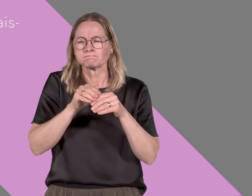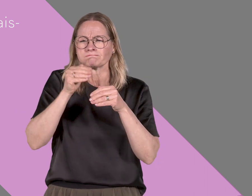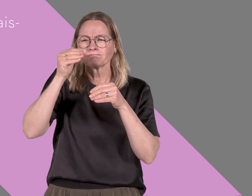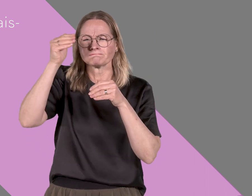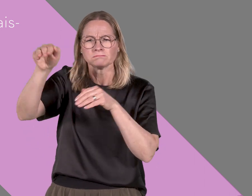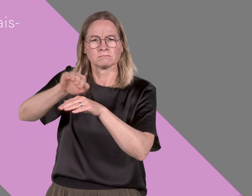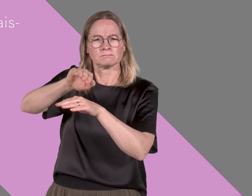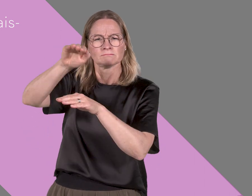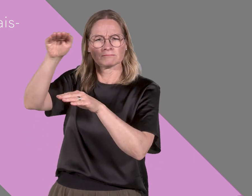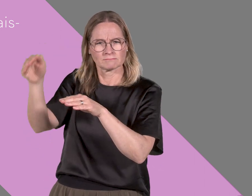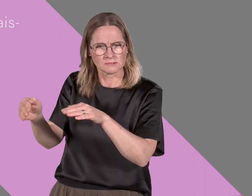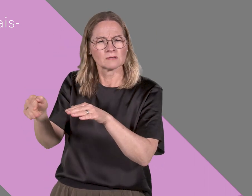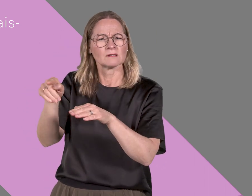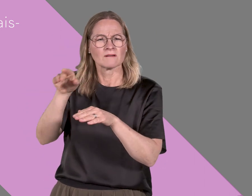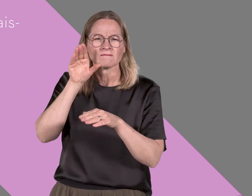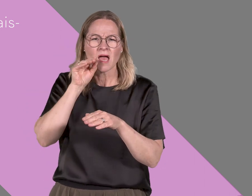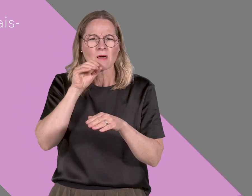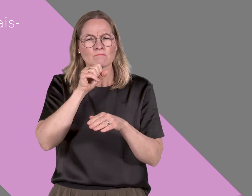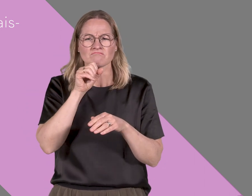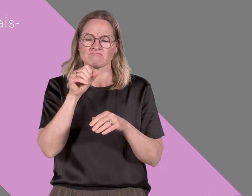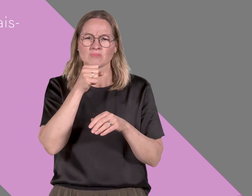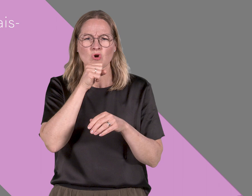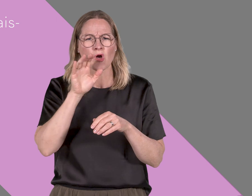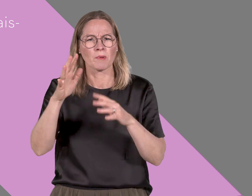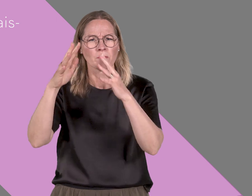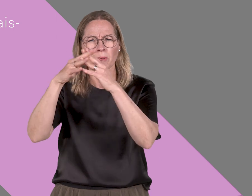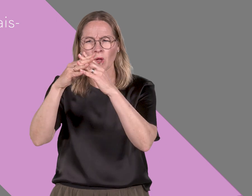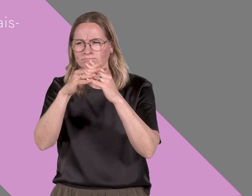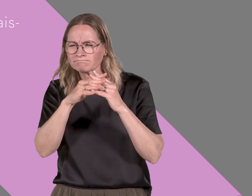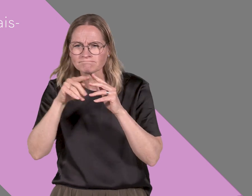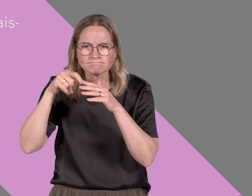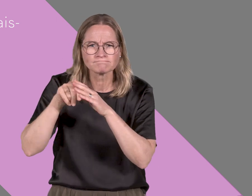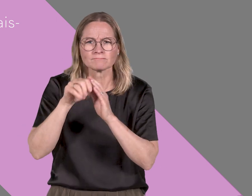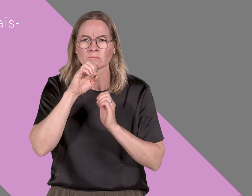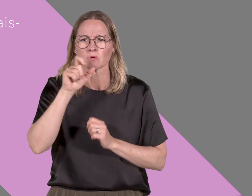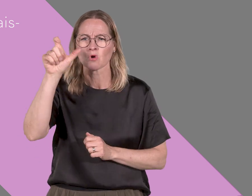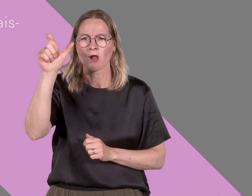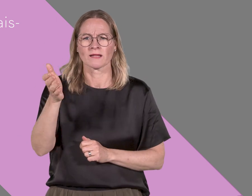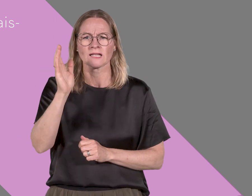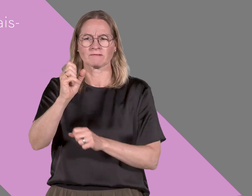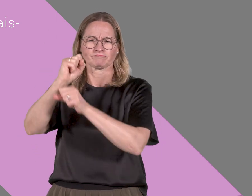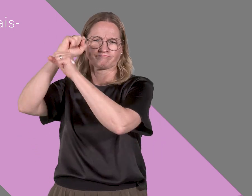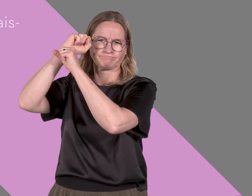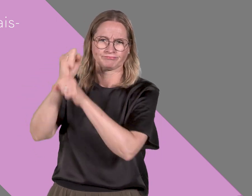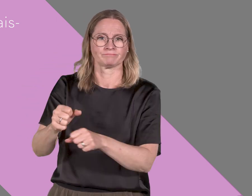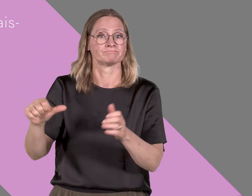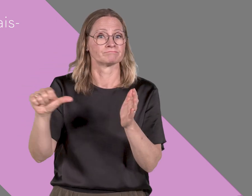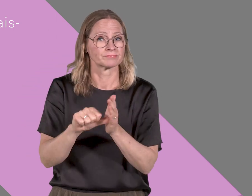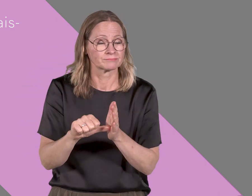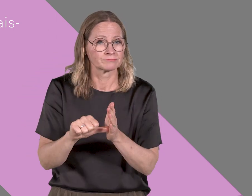syrjäiselle luodolle ja tappoi vanhan mökinmuorin kirveellä.